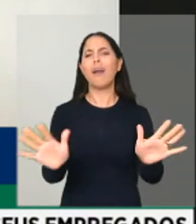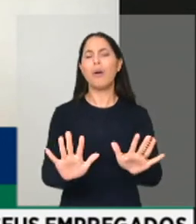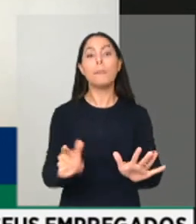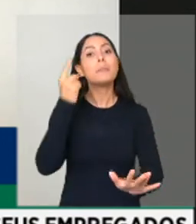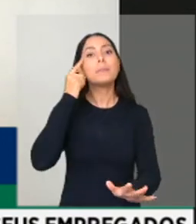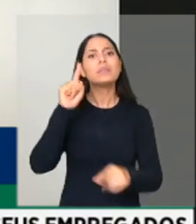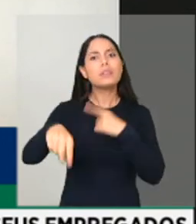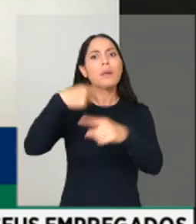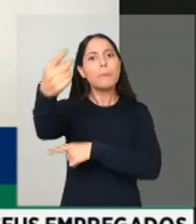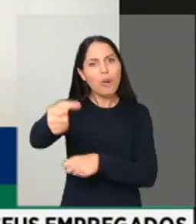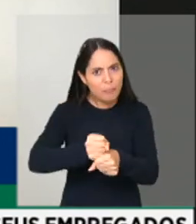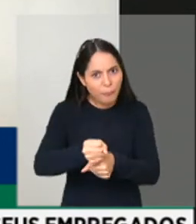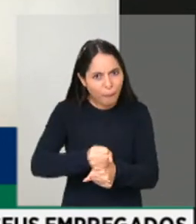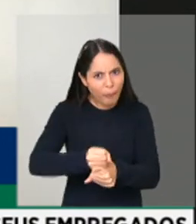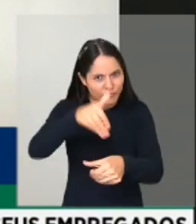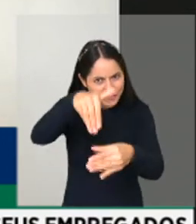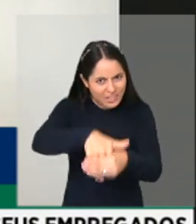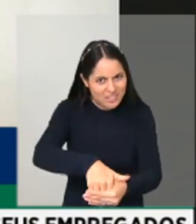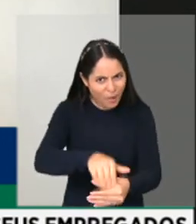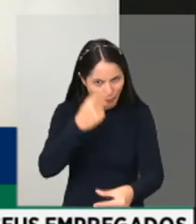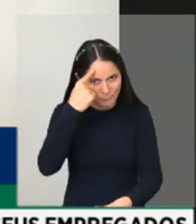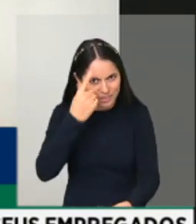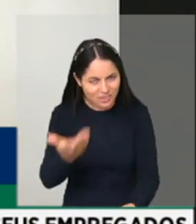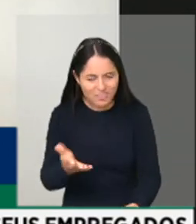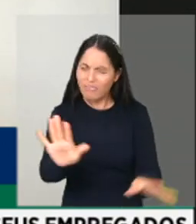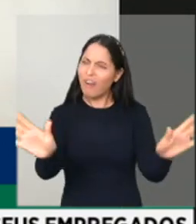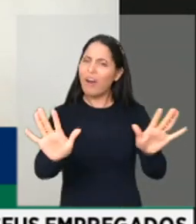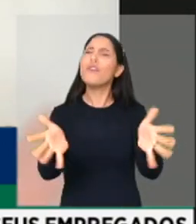ELEIÇÕES DO ANO QUE VEM. VAMOS PENSAR NO BRASIL AGORA, VOTAR ESSE PROJETO QUE ELE VAI